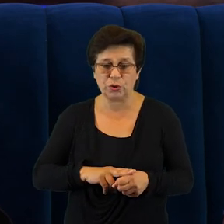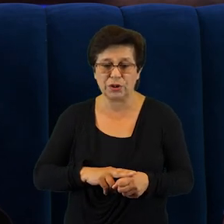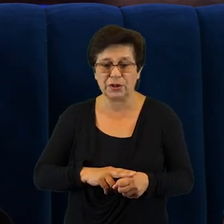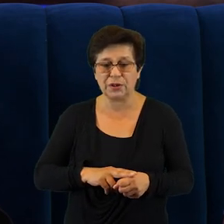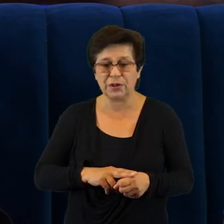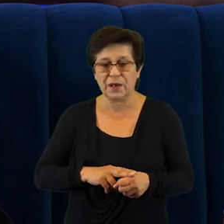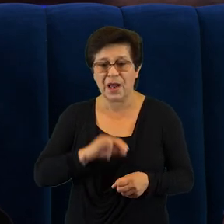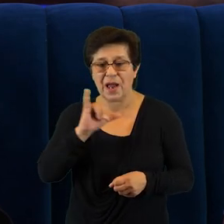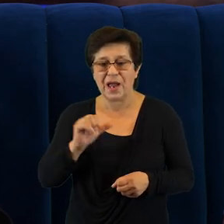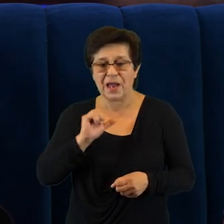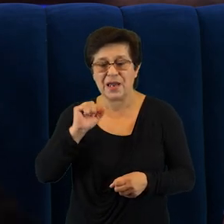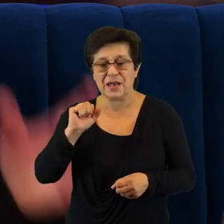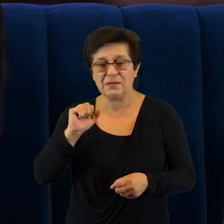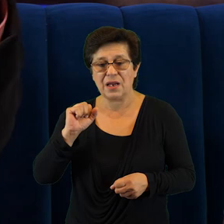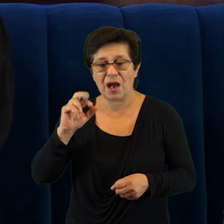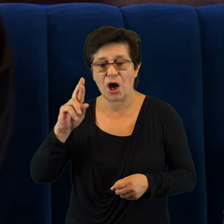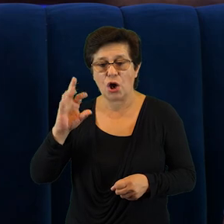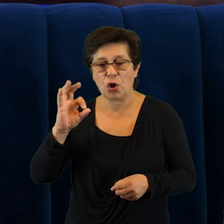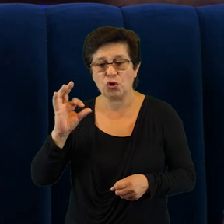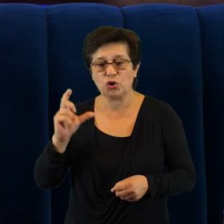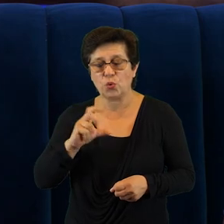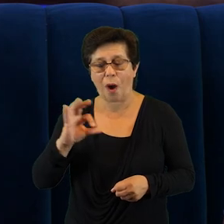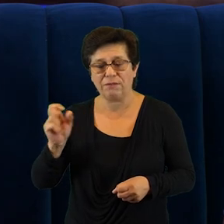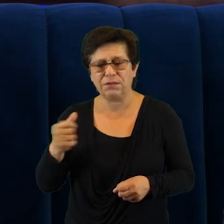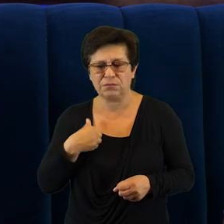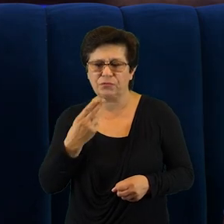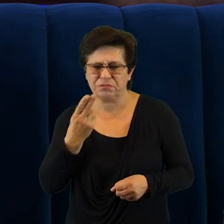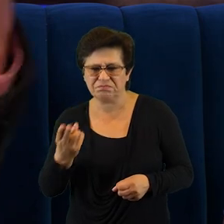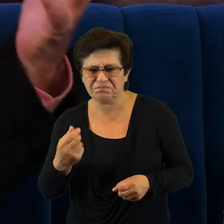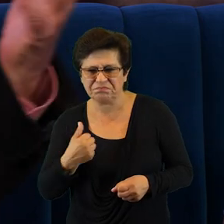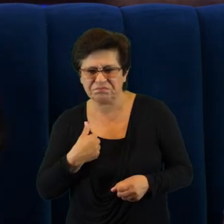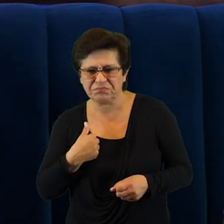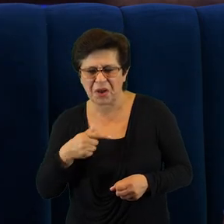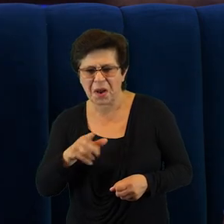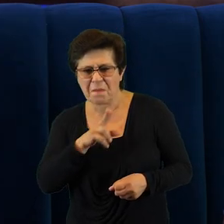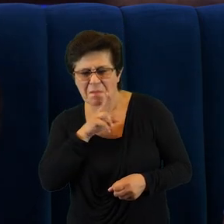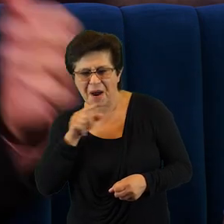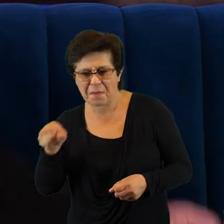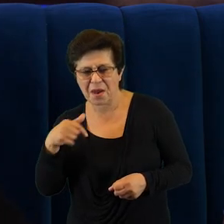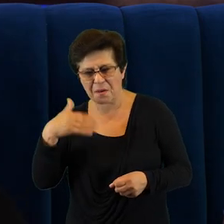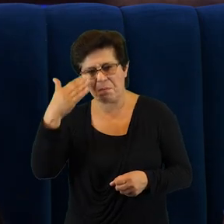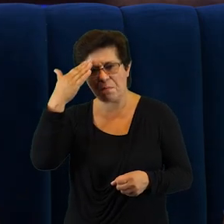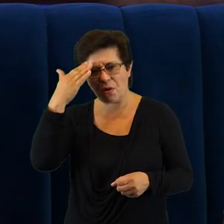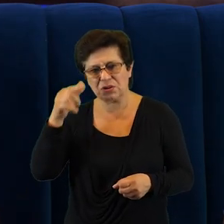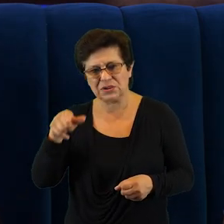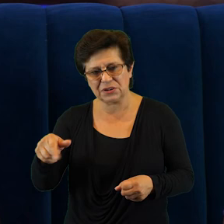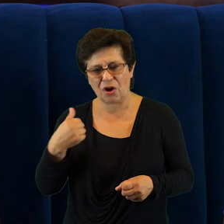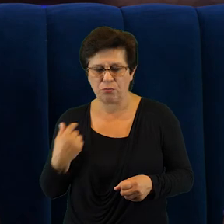że Jan Józef Lipski był dla niego też wielkim autorytetem. Przez mamę go poznał, tam zachodził i tak dalej.